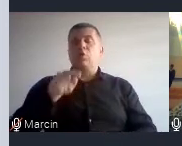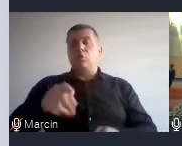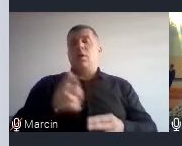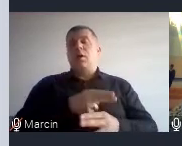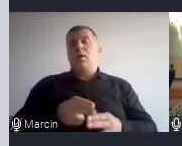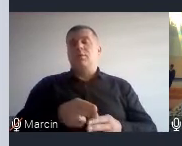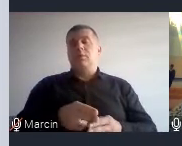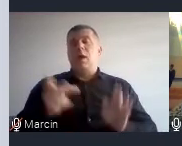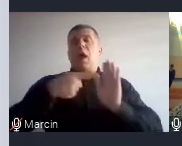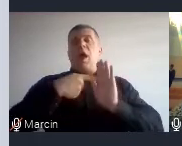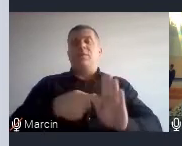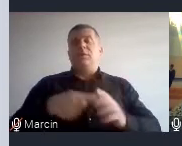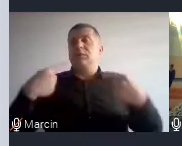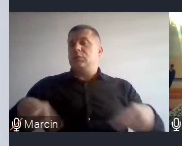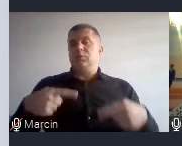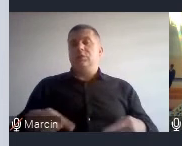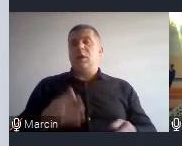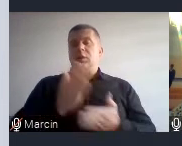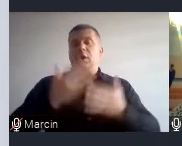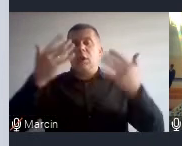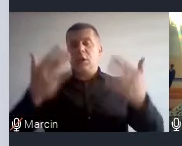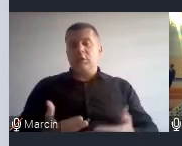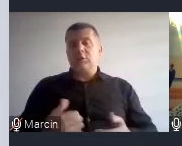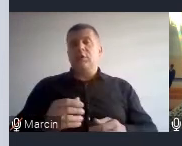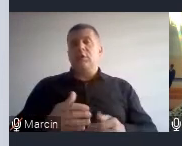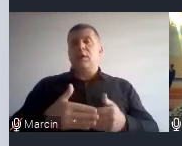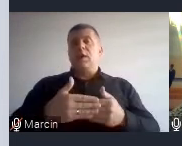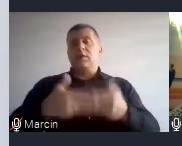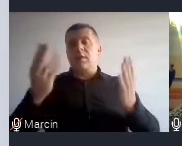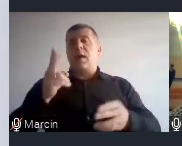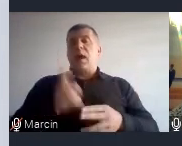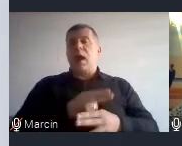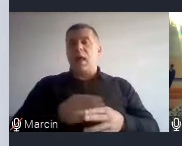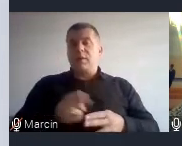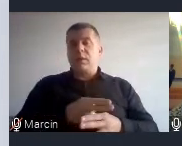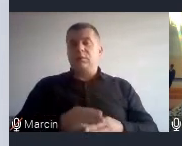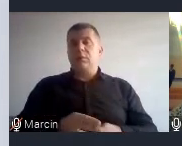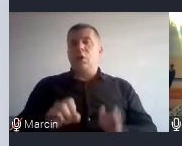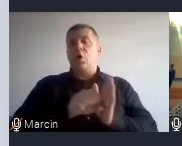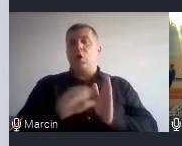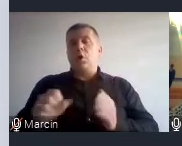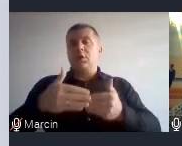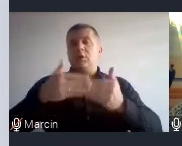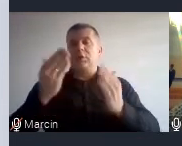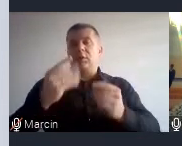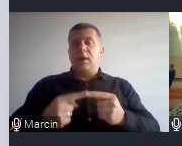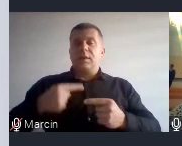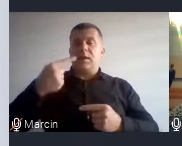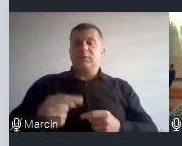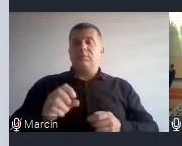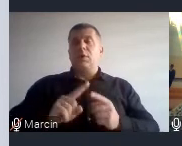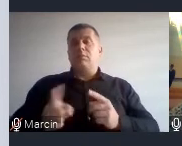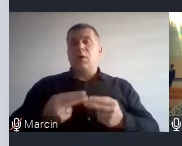a w wytycznych nie zapisano, dlatego liczy się ten termin w dniach kalendarzowych od dnia następującego po publikacji.